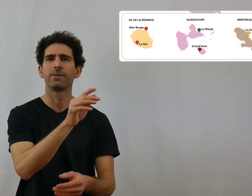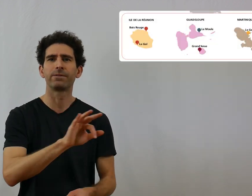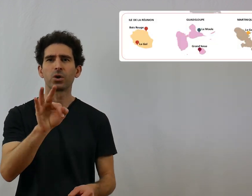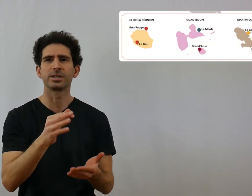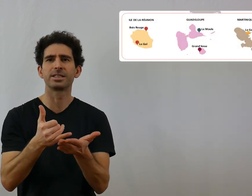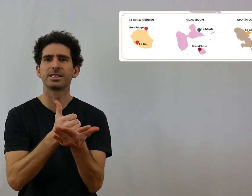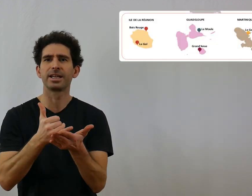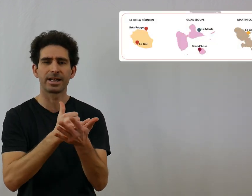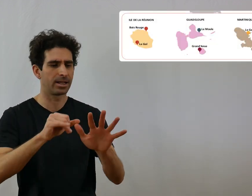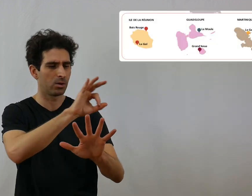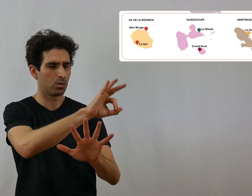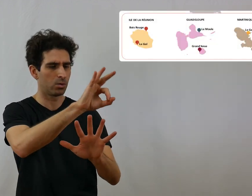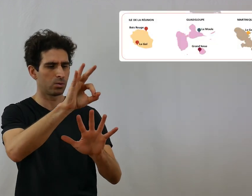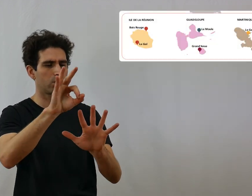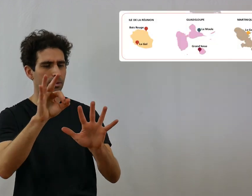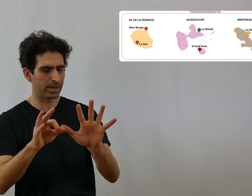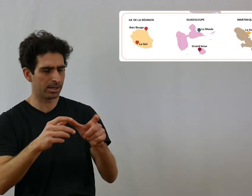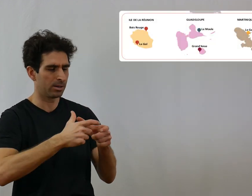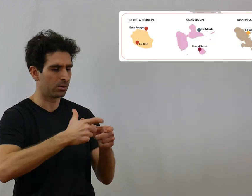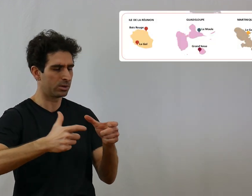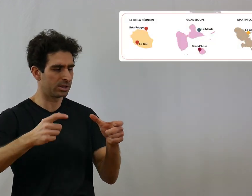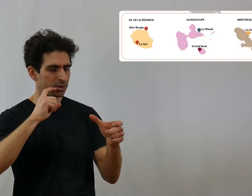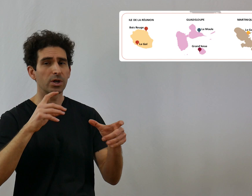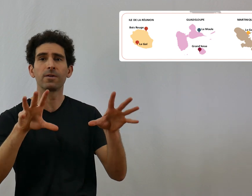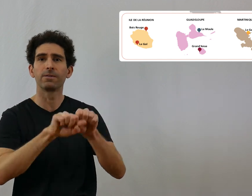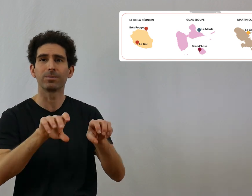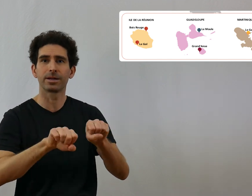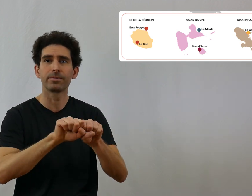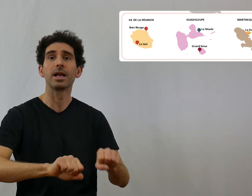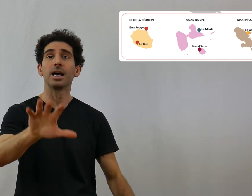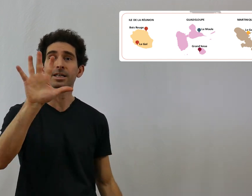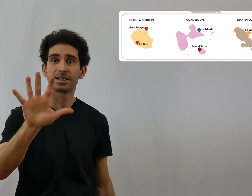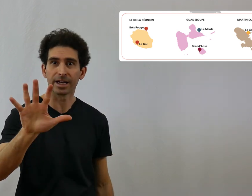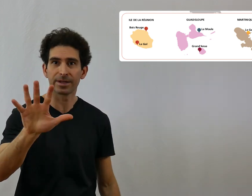Dans les îles outre-mer de France, il y a 5 sucrières.